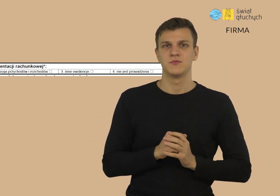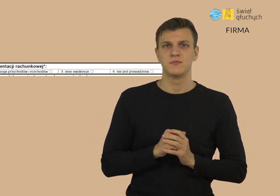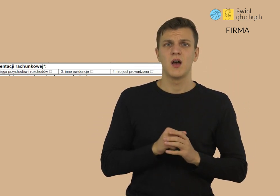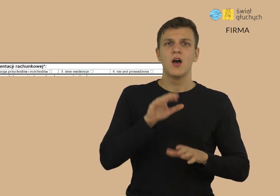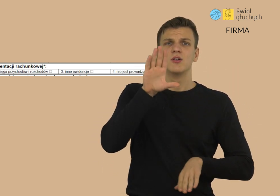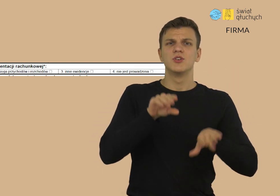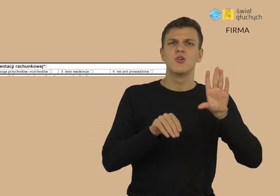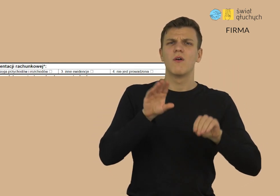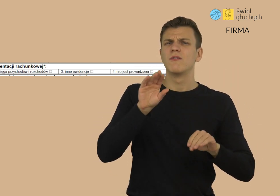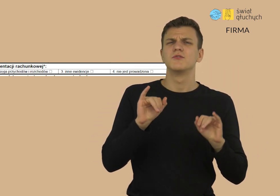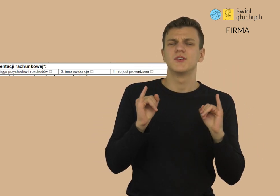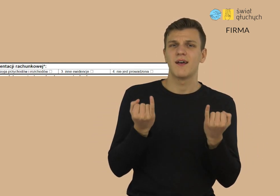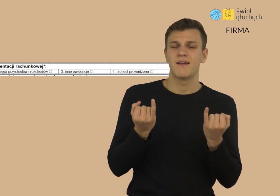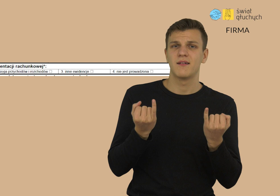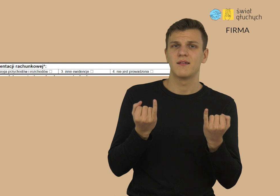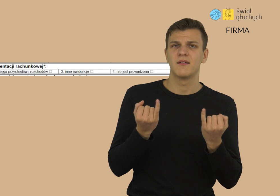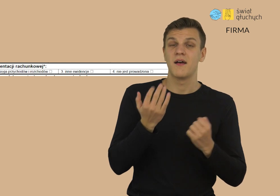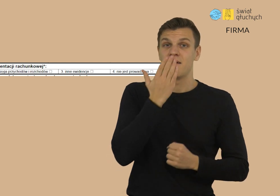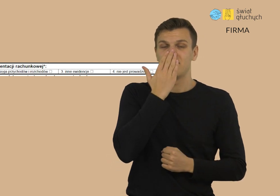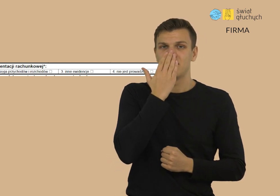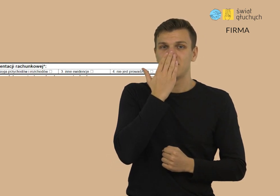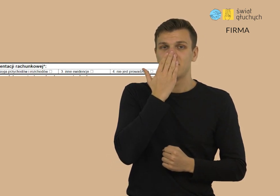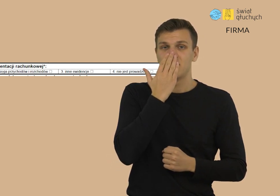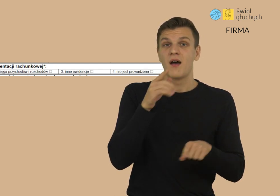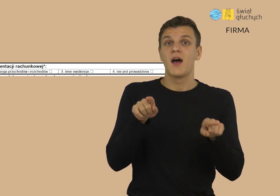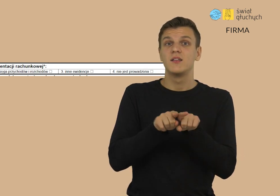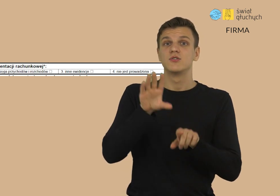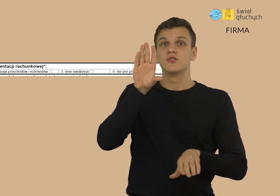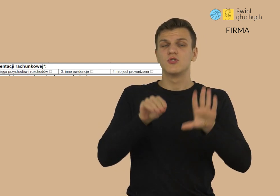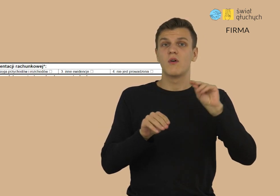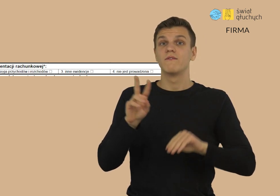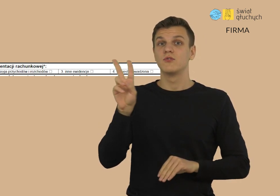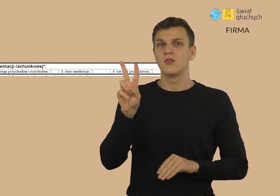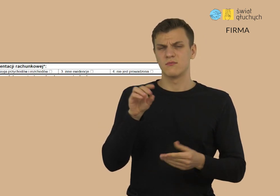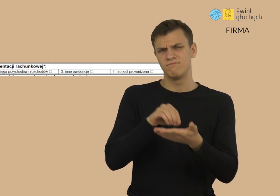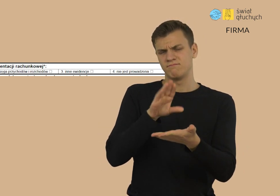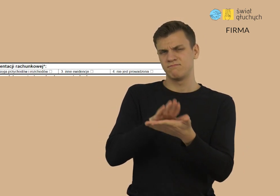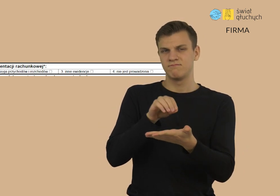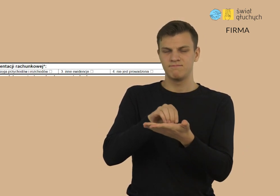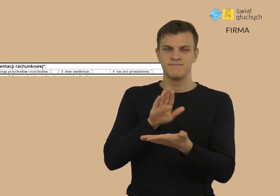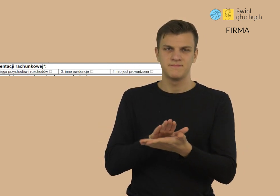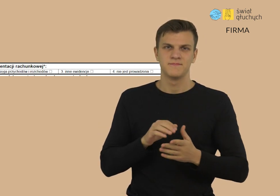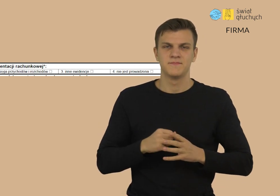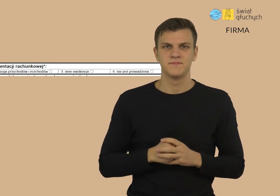którą z form księgowości wybierzesz i kto się nią zajmie? Wypełnij te informacje.